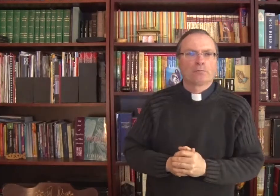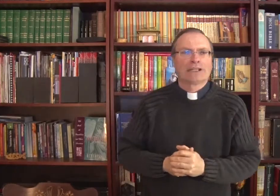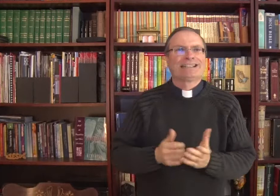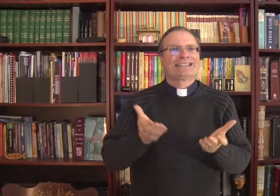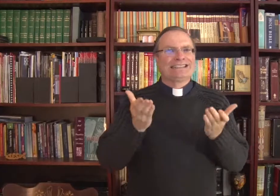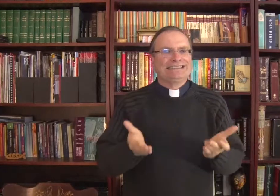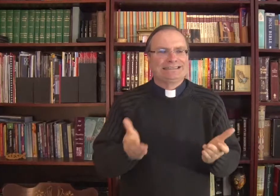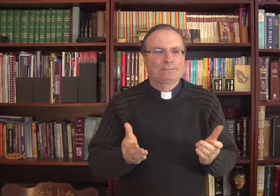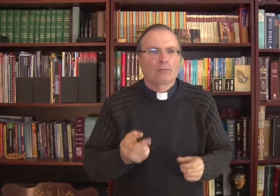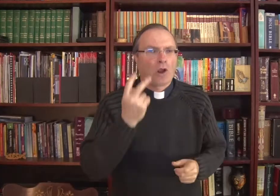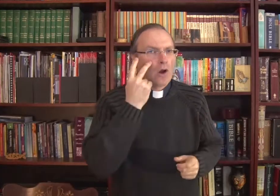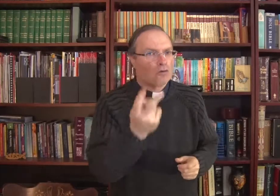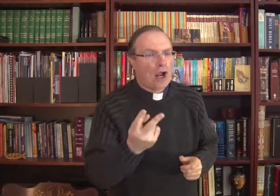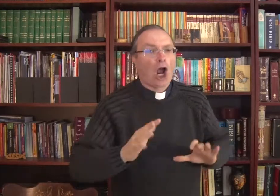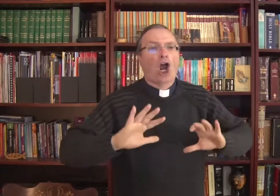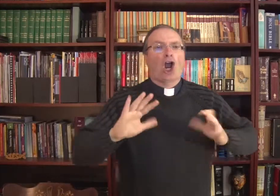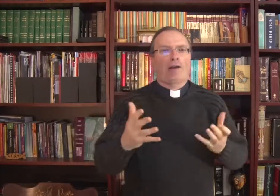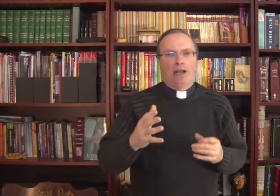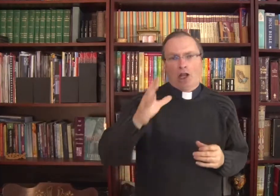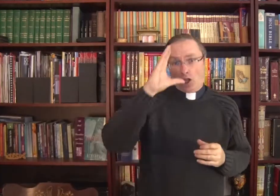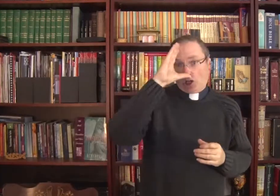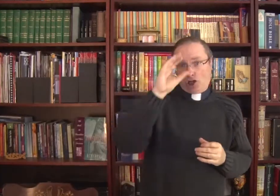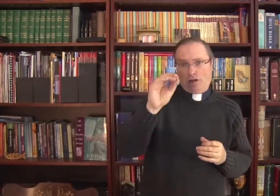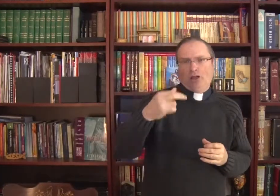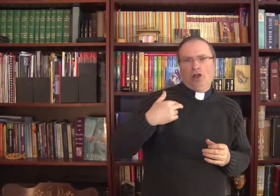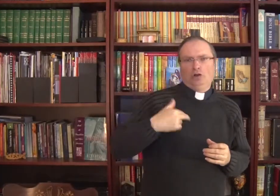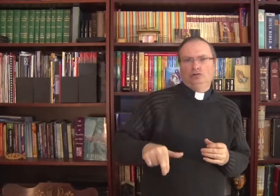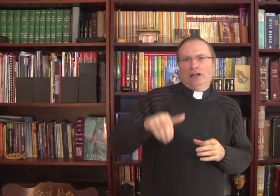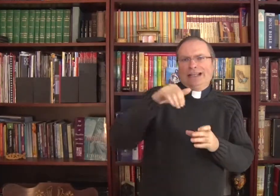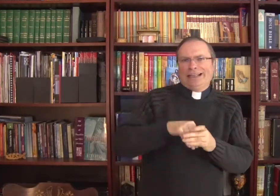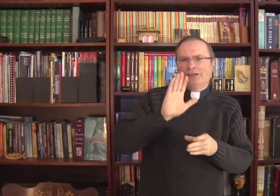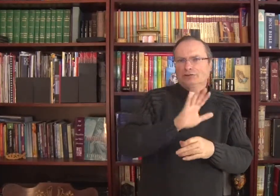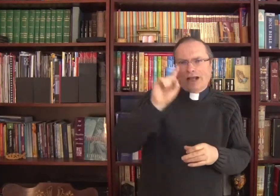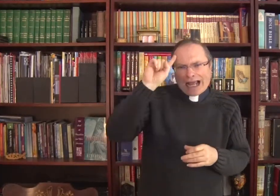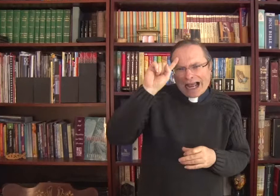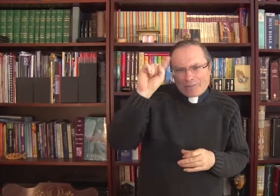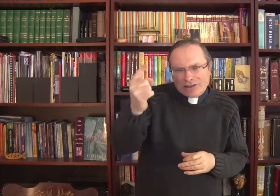Ici on voit comment l’homme religieux dans son habileté